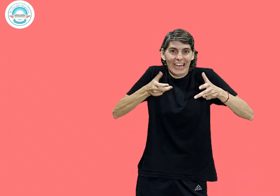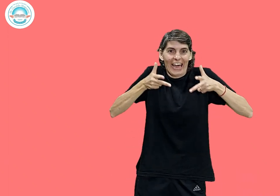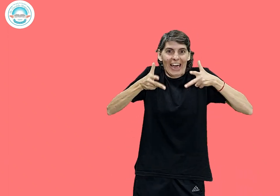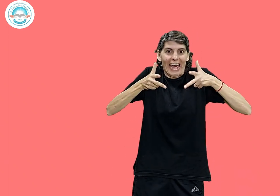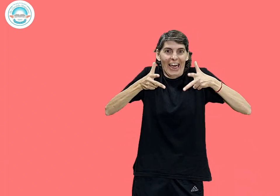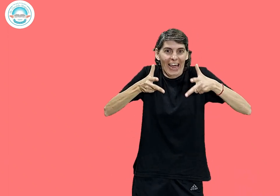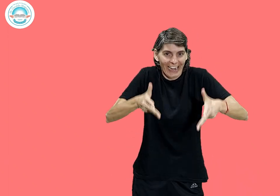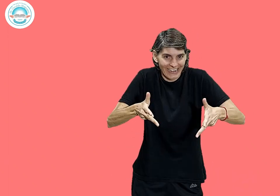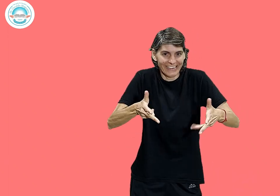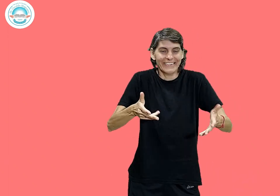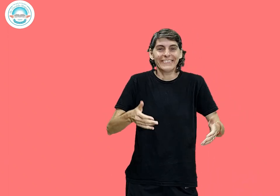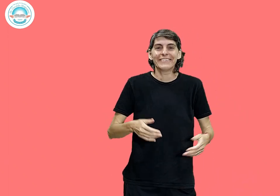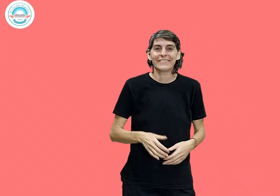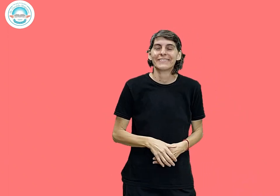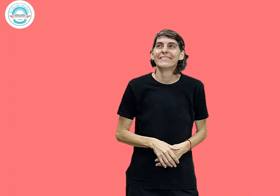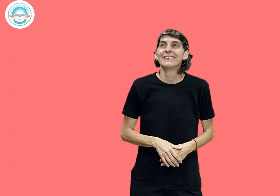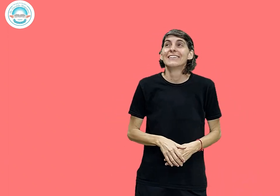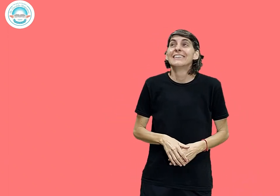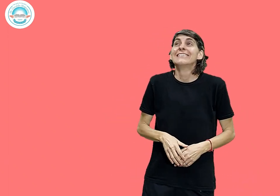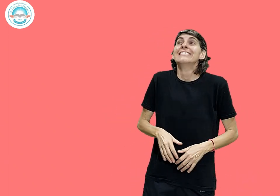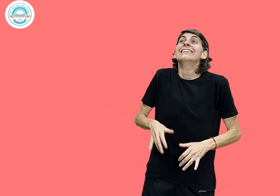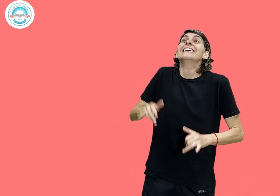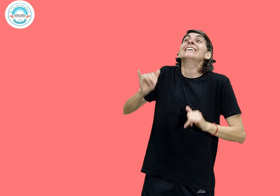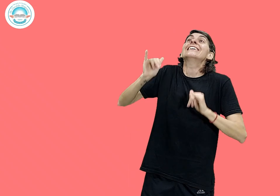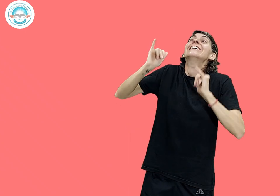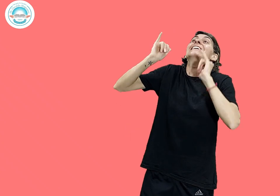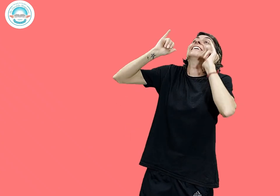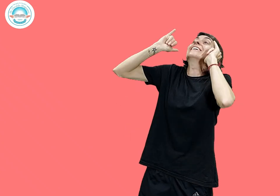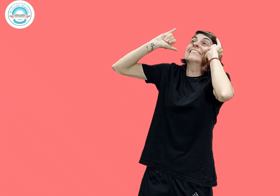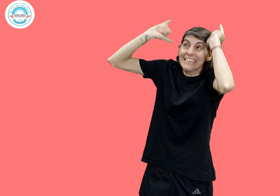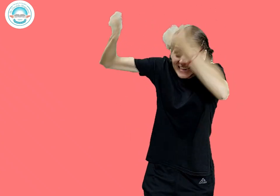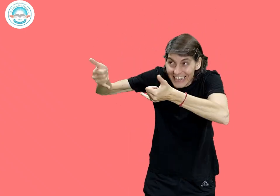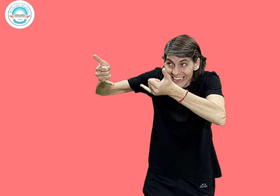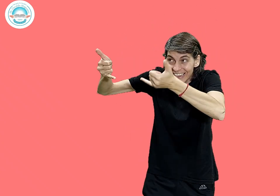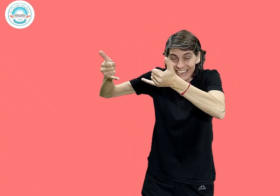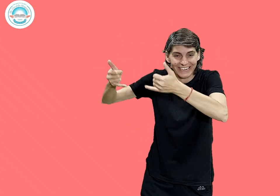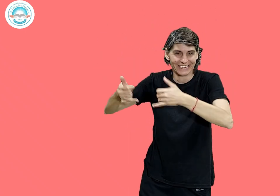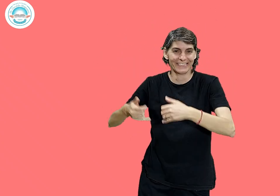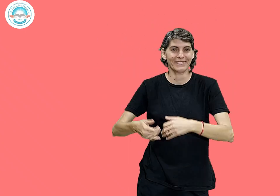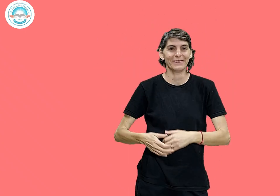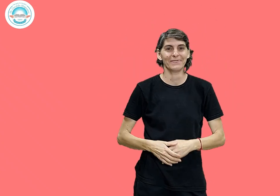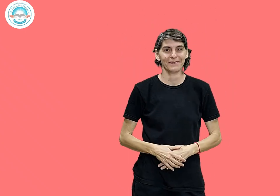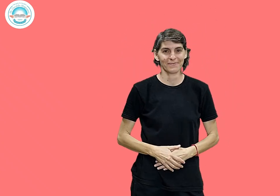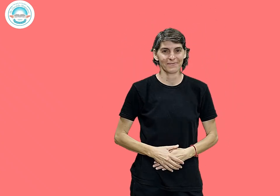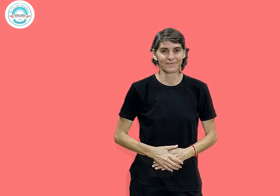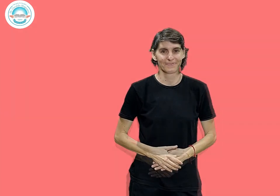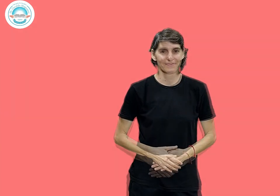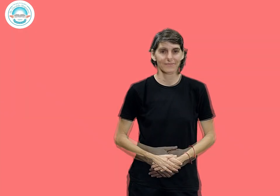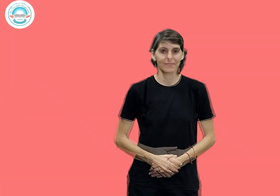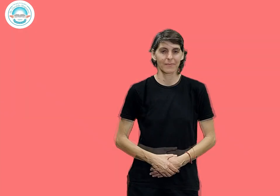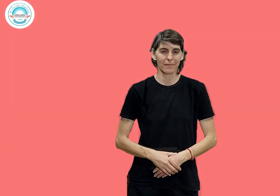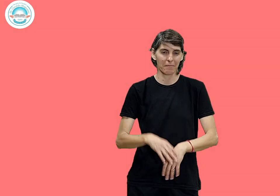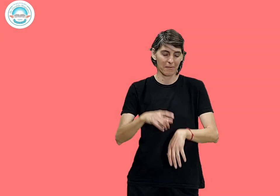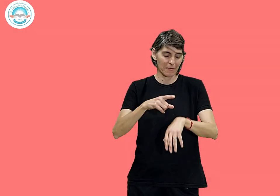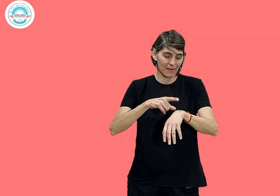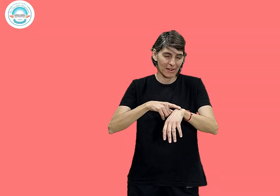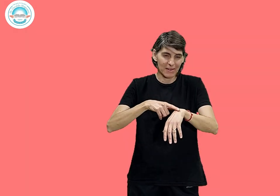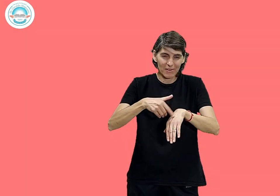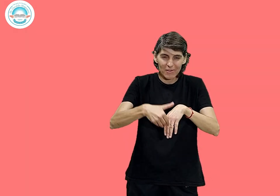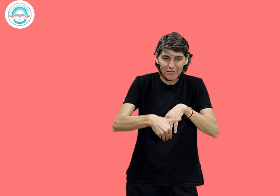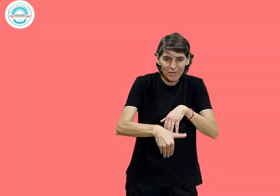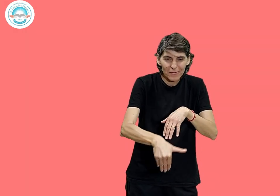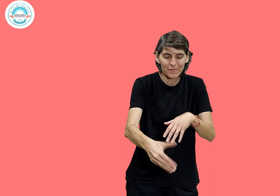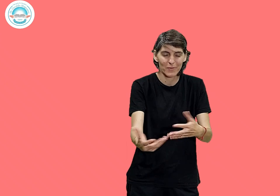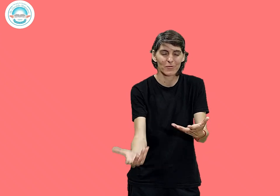y por eso la sss sonaban más fuerte que nunca. -Sííííííííí, le contesté.